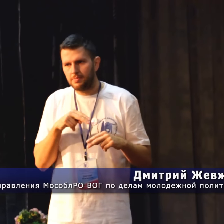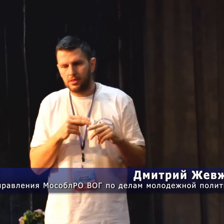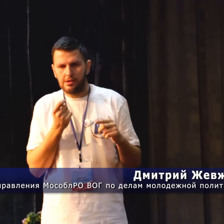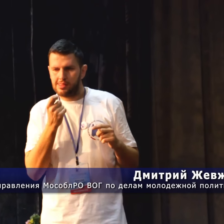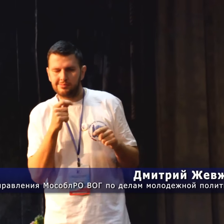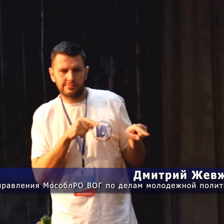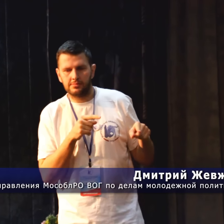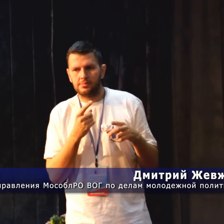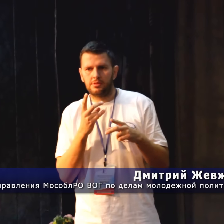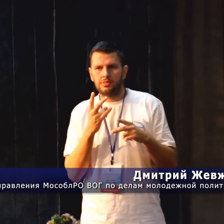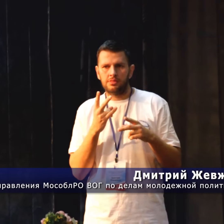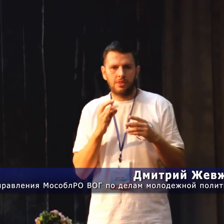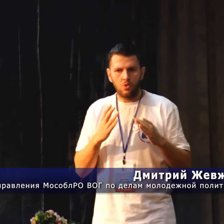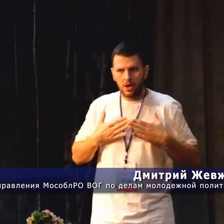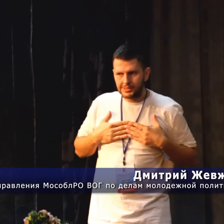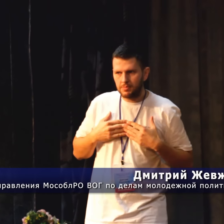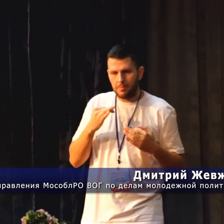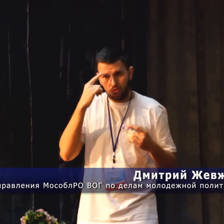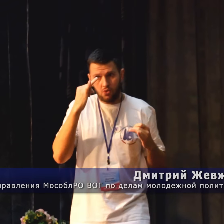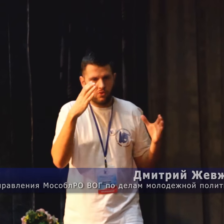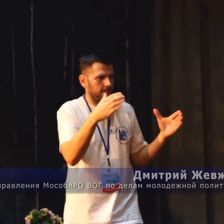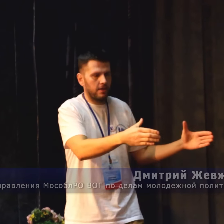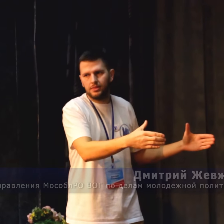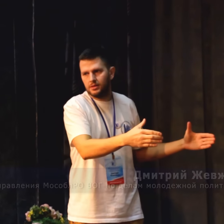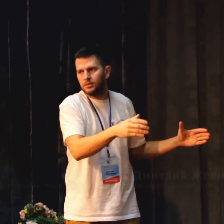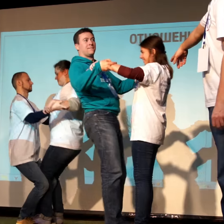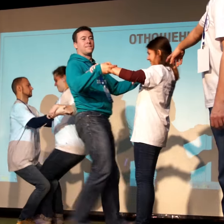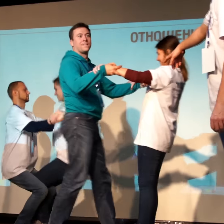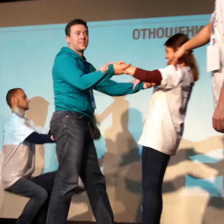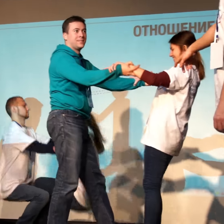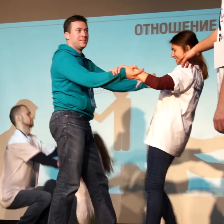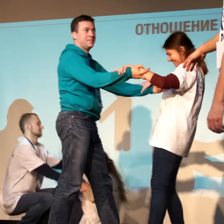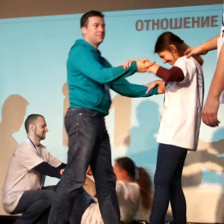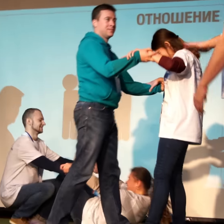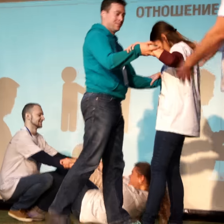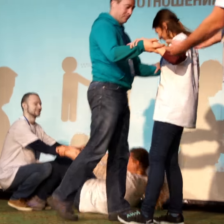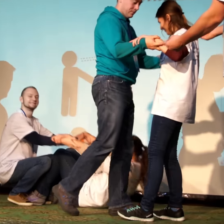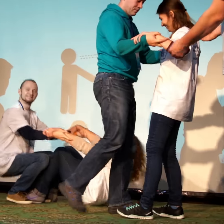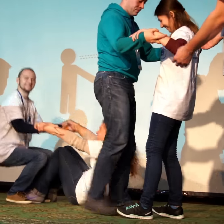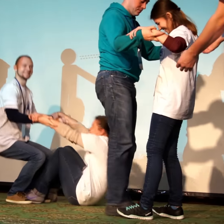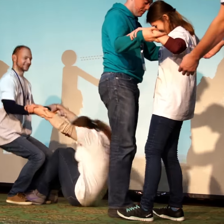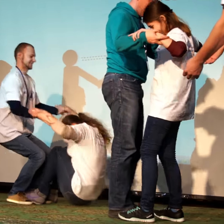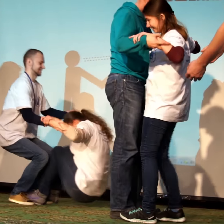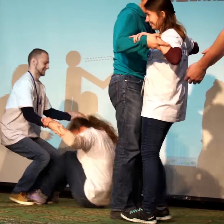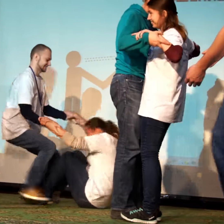В ходе упражнения инструктора поясняли нюансы командной работы, приводили игровые примеры,